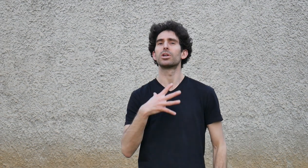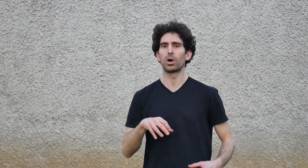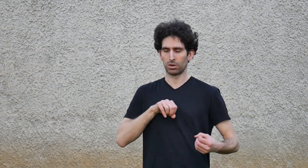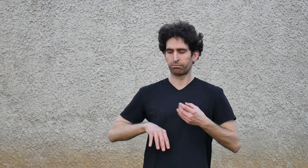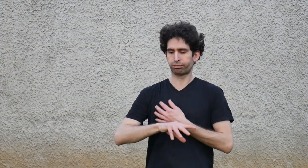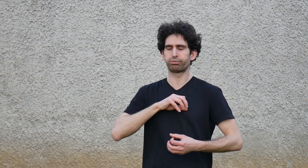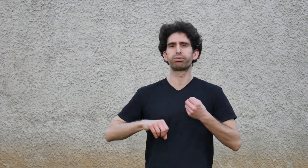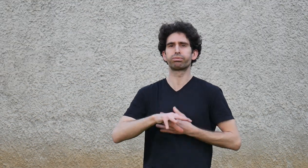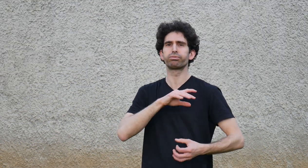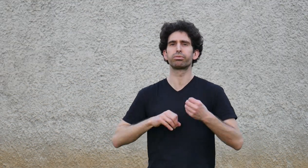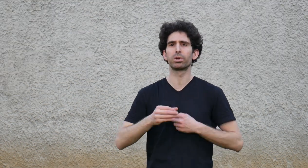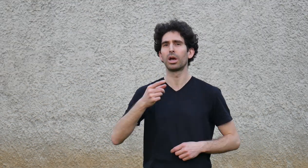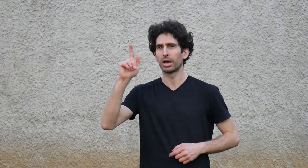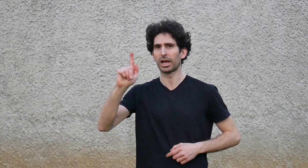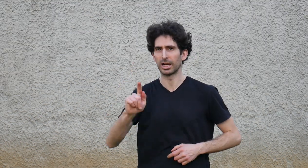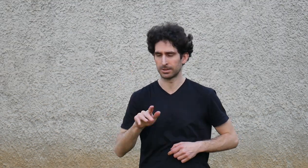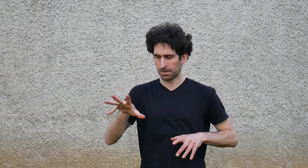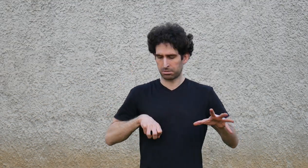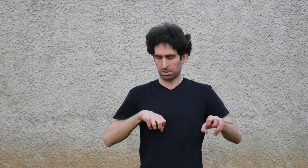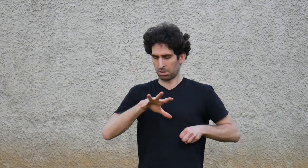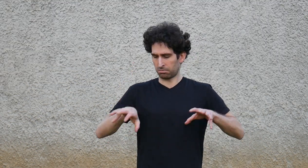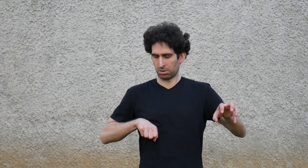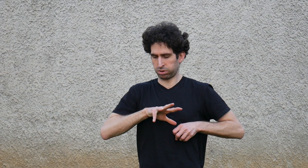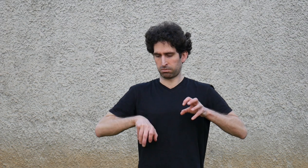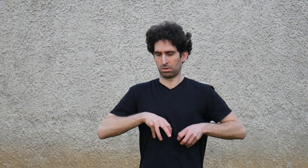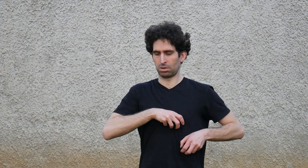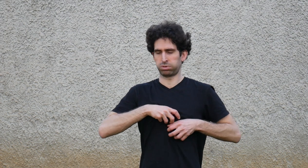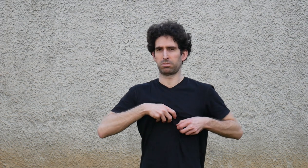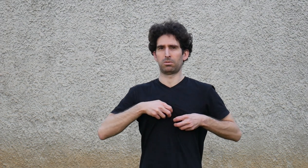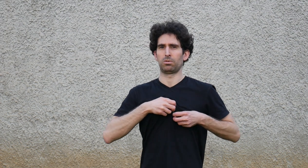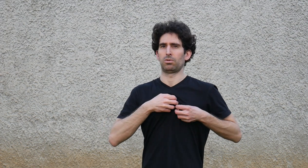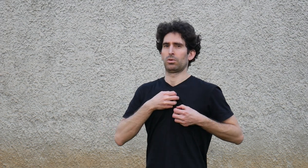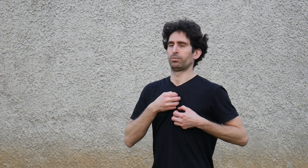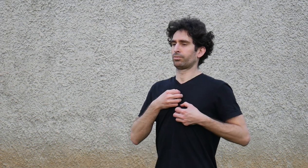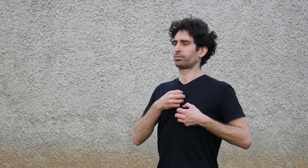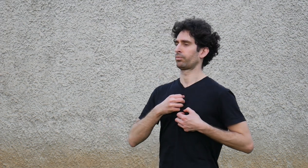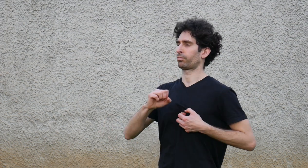Les gaz sont absorbés dans le sang et concentrés vers la bouche